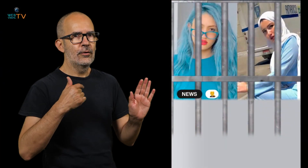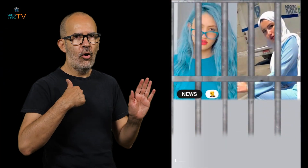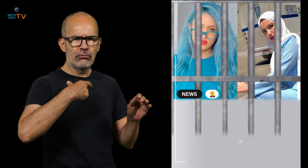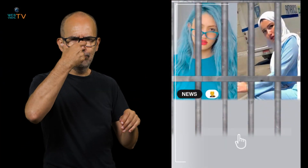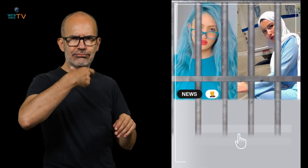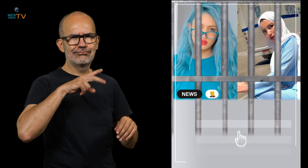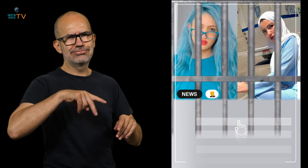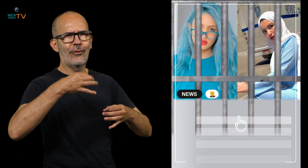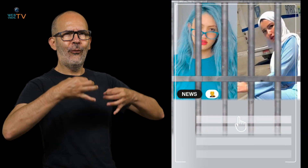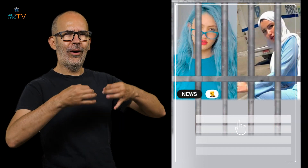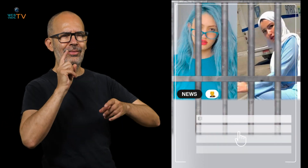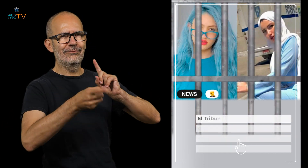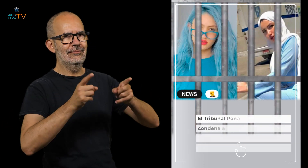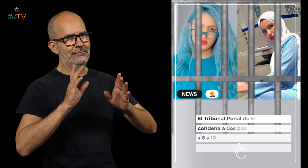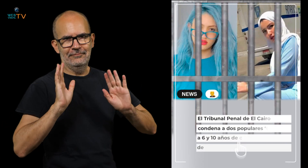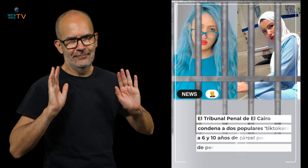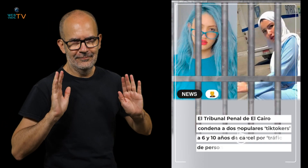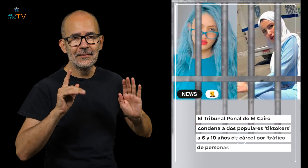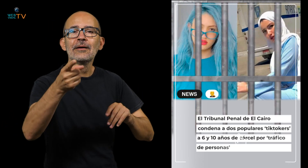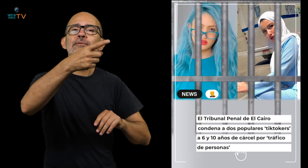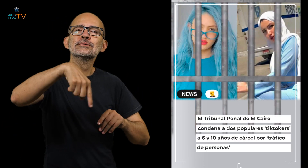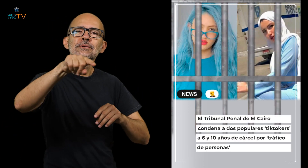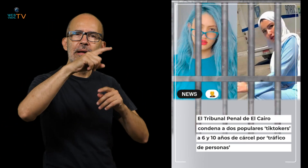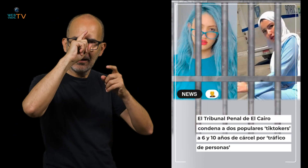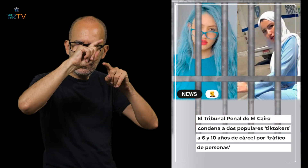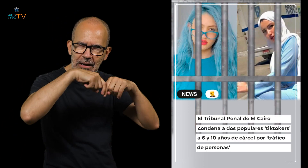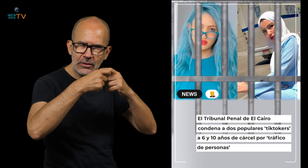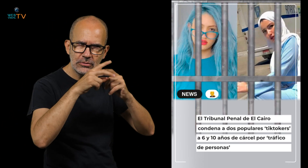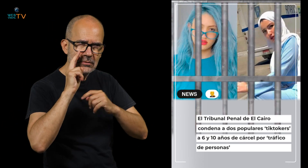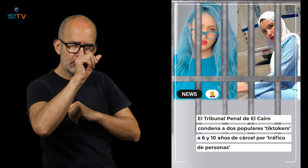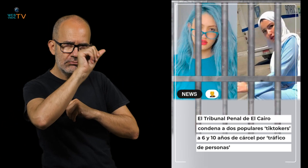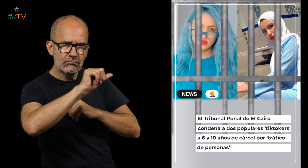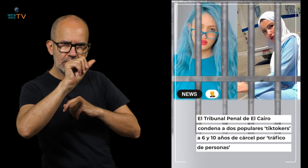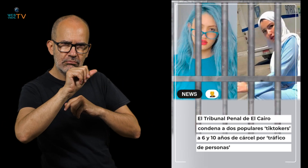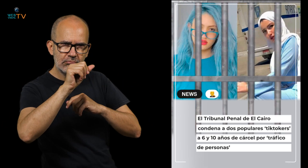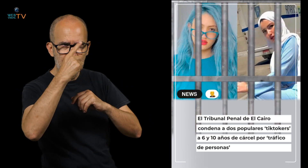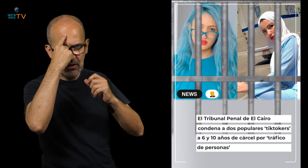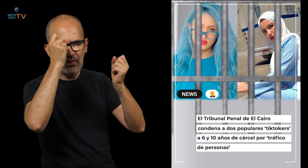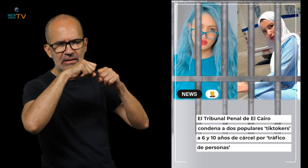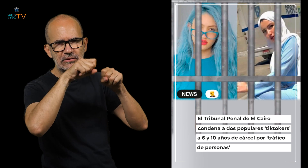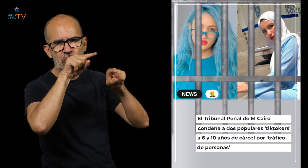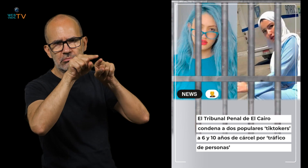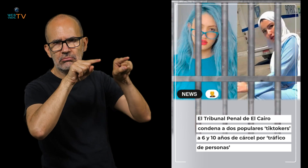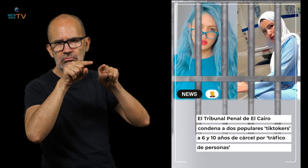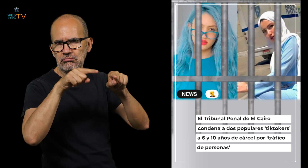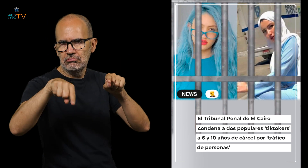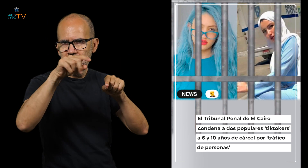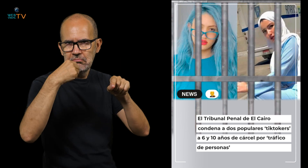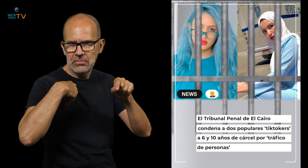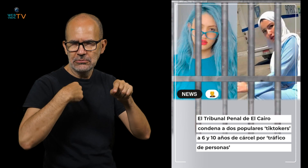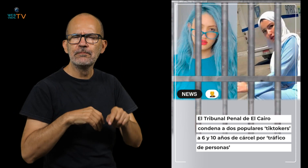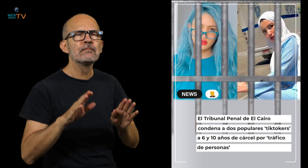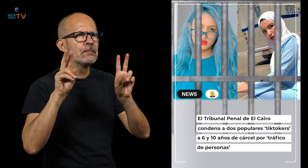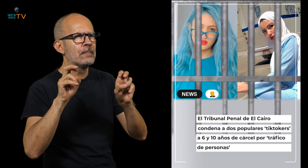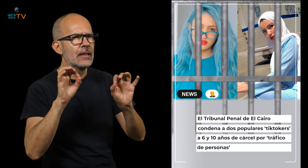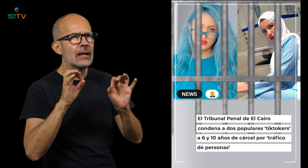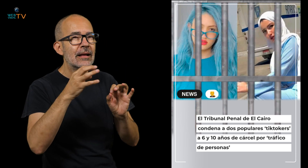No seré yo quién lo juzgue. Que cada uno reflexione y saque sus propias conclusiones.